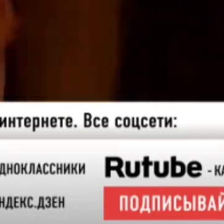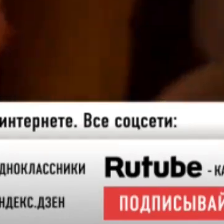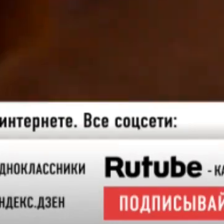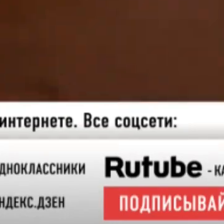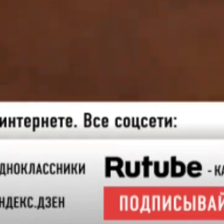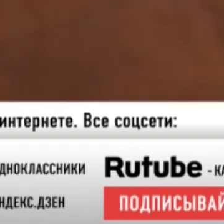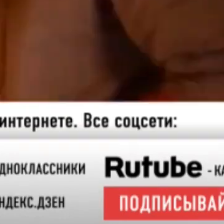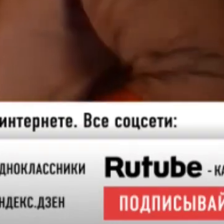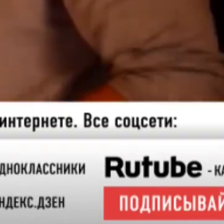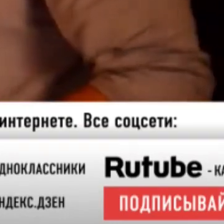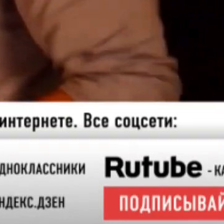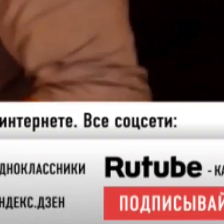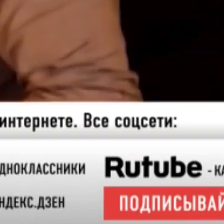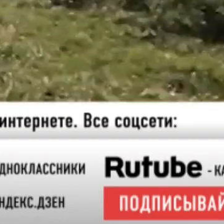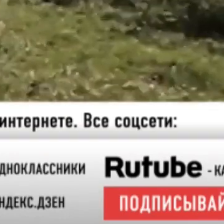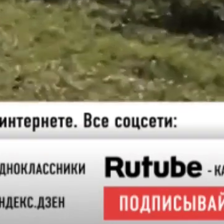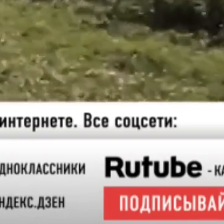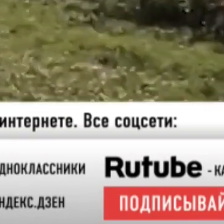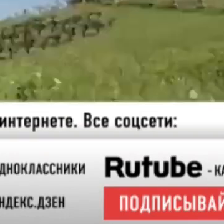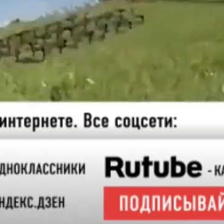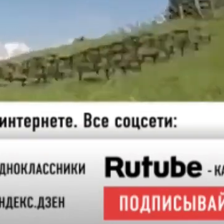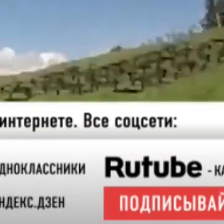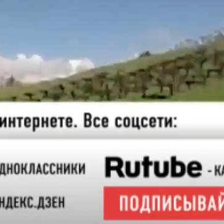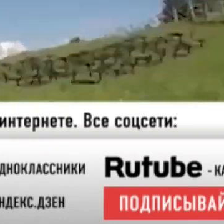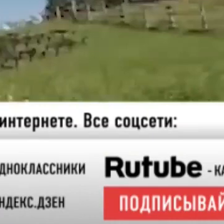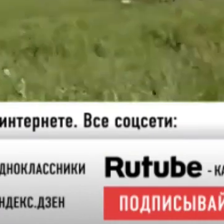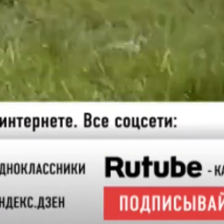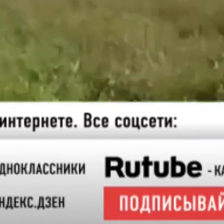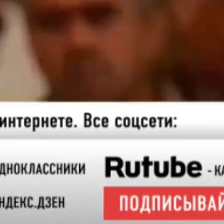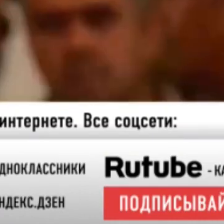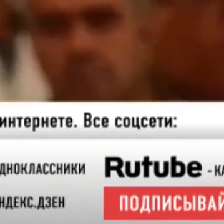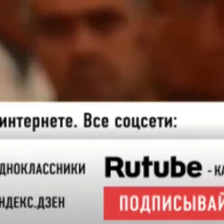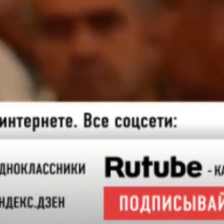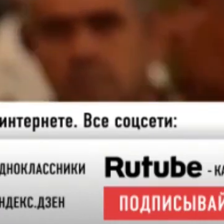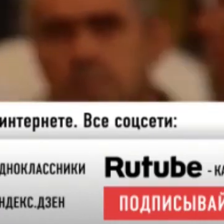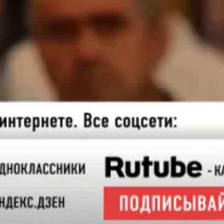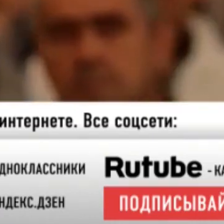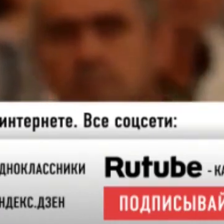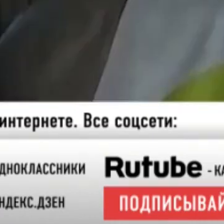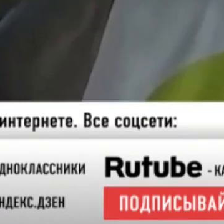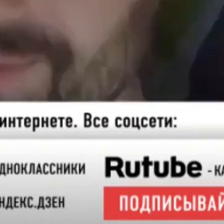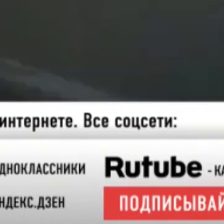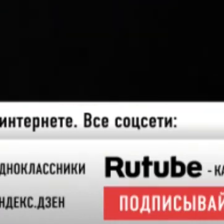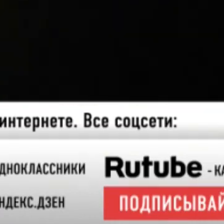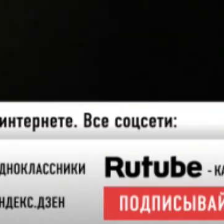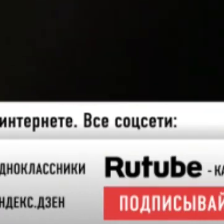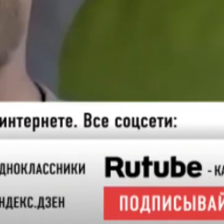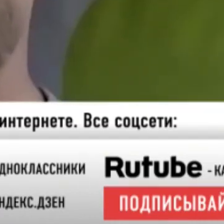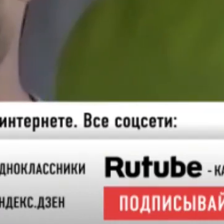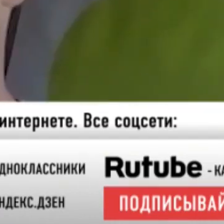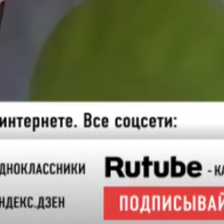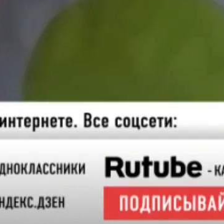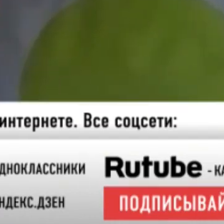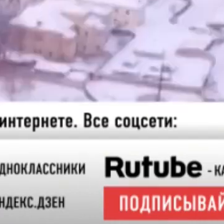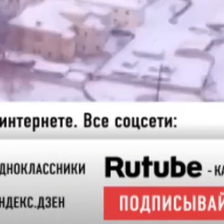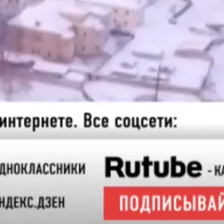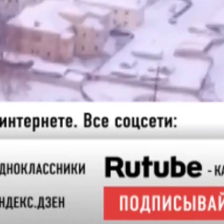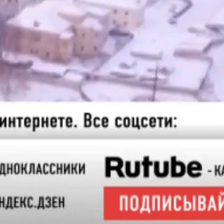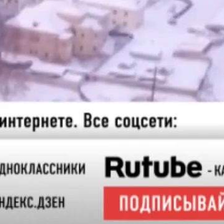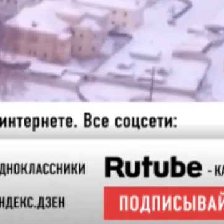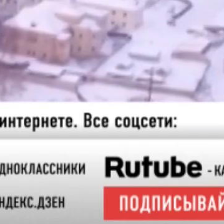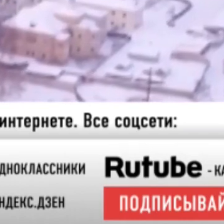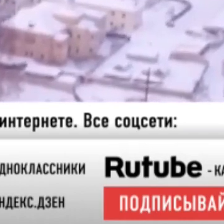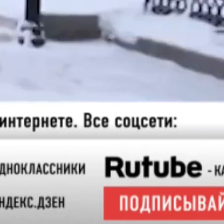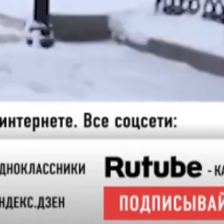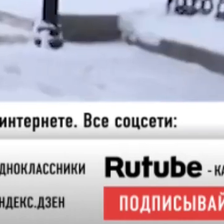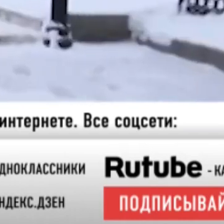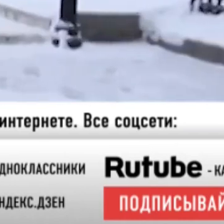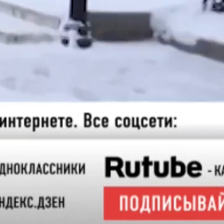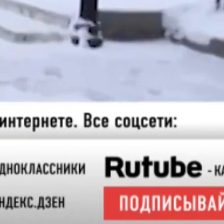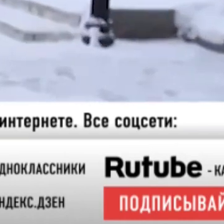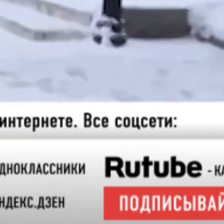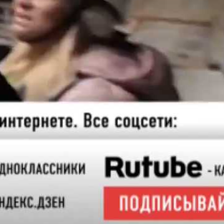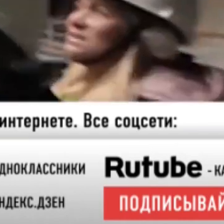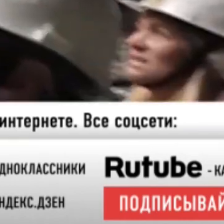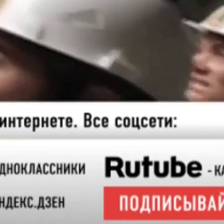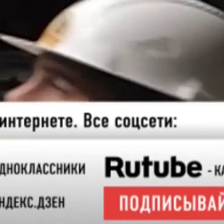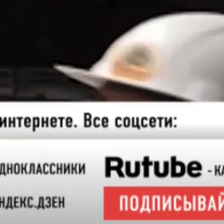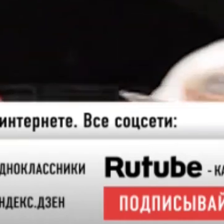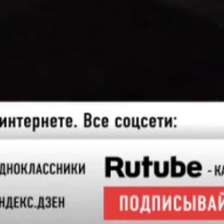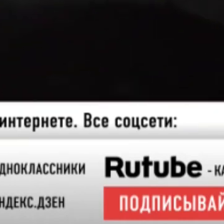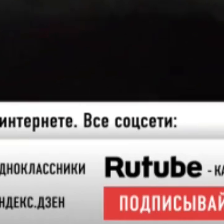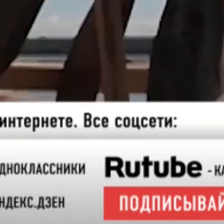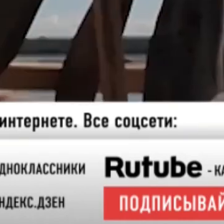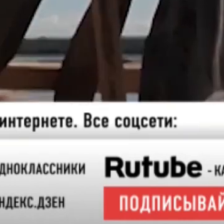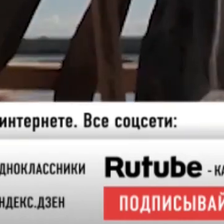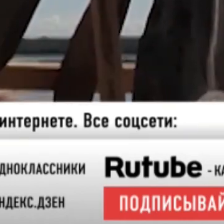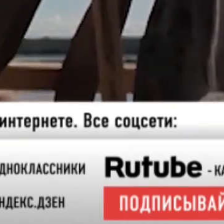искали любили плакали и смеялись тоже мы увидели подлинную сокровенную Россию мы открыли ее вместе